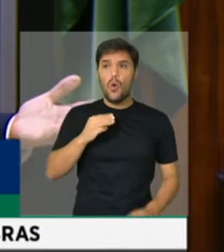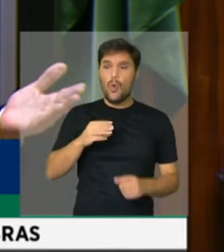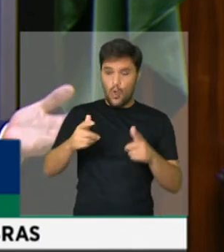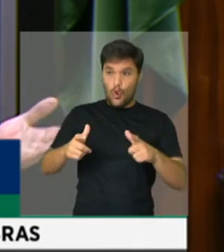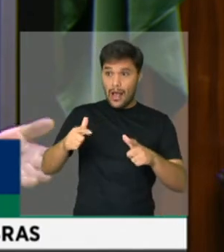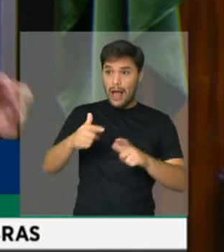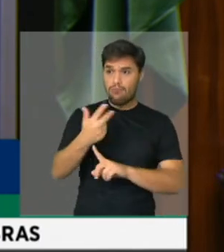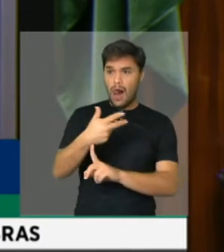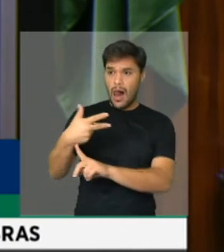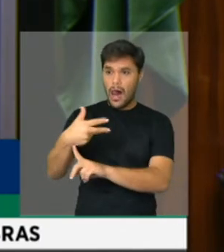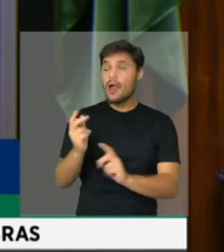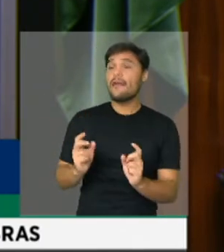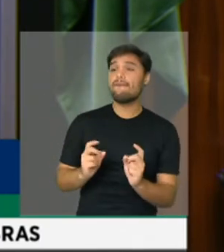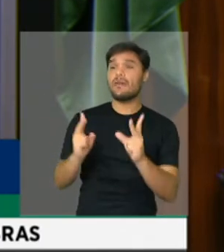SUL. FOI CONSTRUÍDO COM 3 BILHÕES E 100 MILHÕES DE